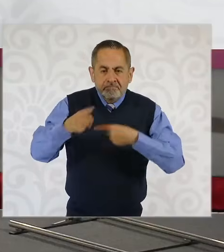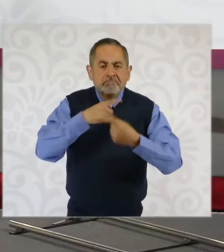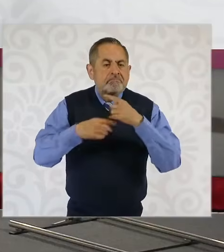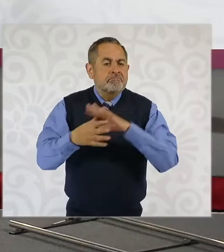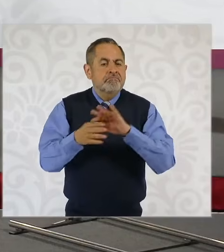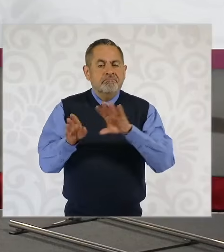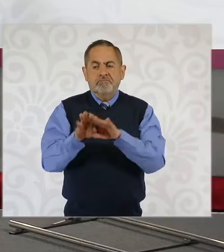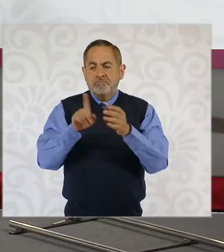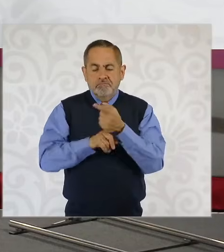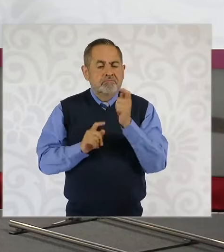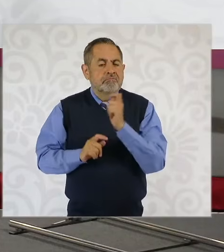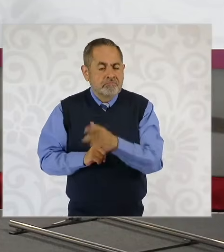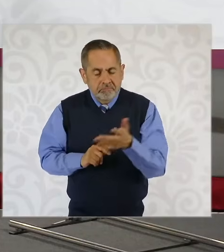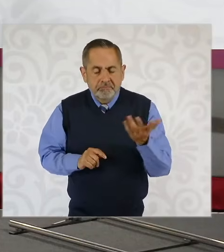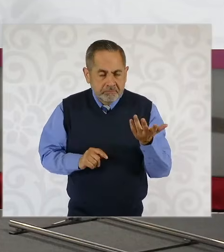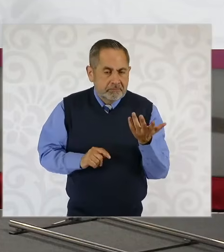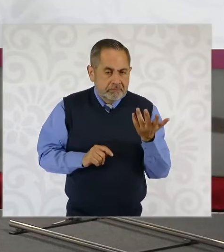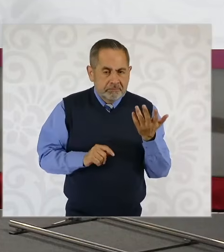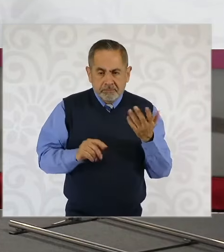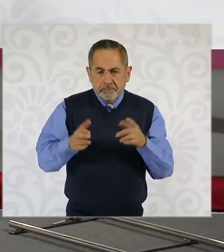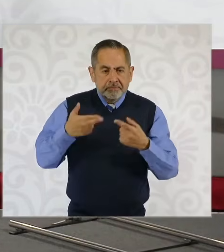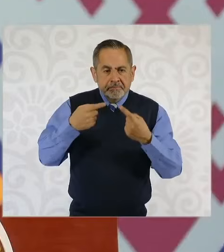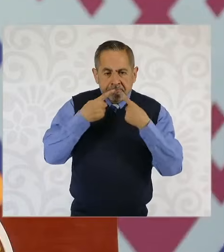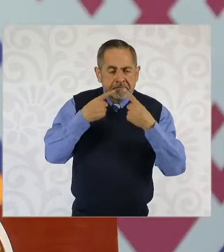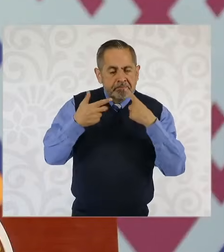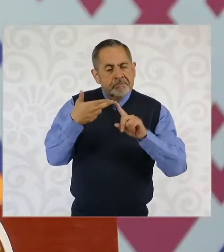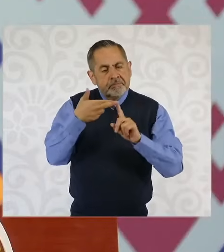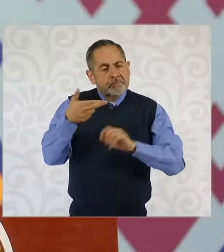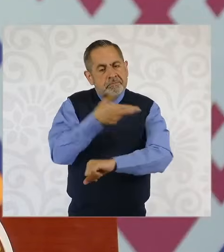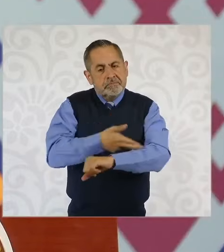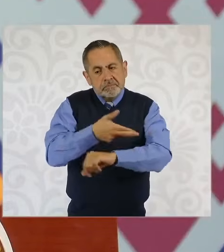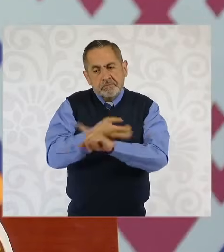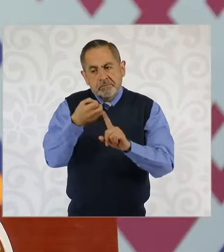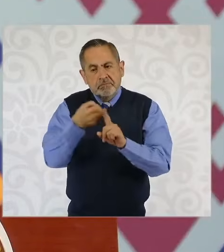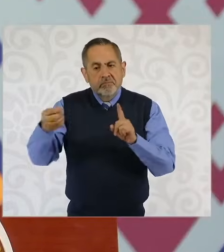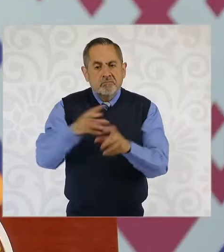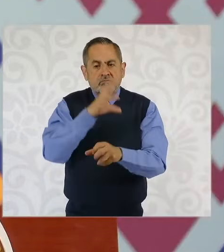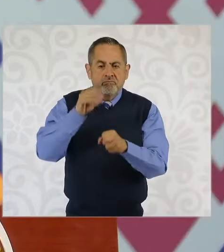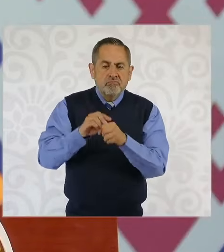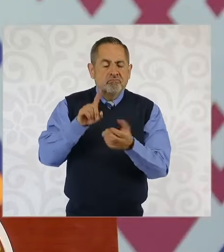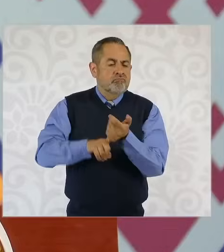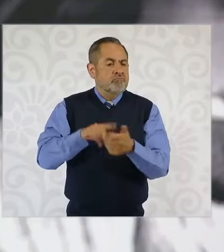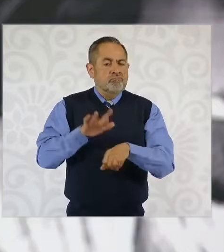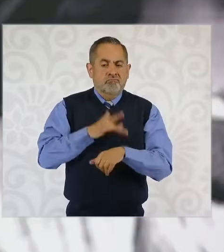y en digo en la logística de tal manera que eso nos permite flexibilidad en el uso de nuestro